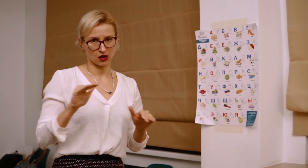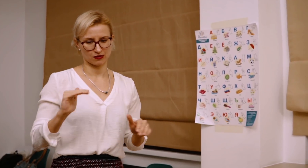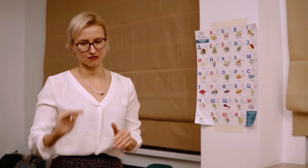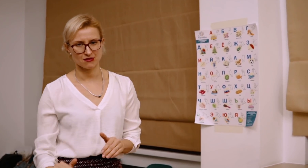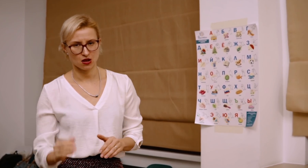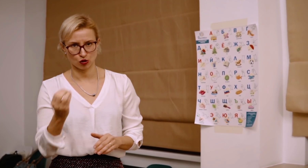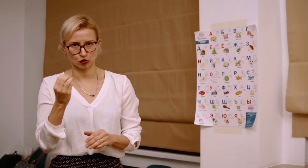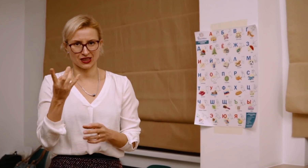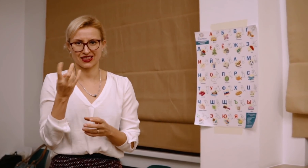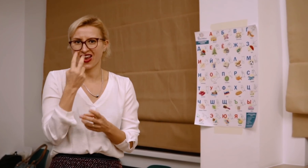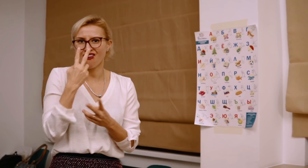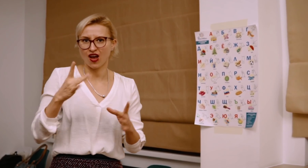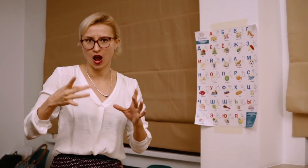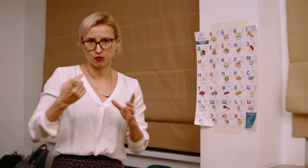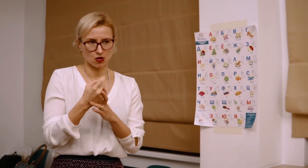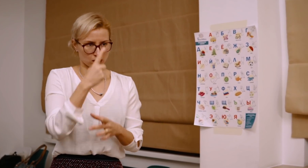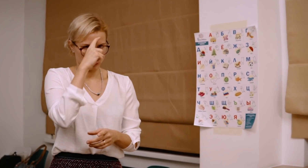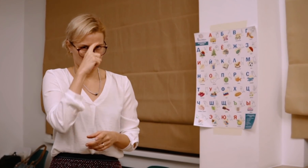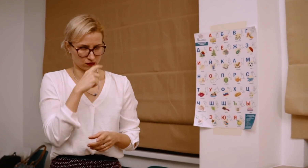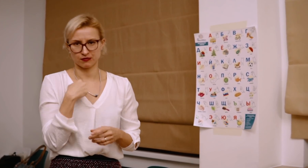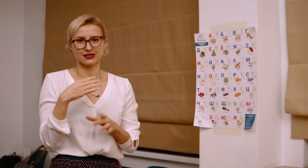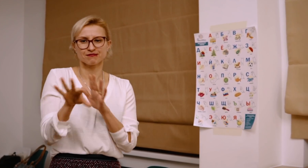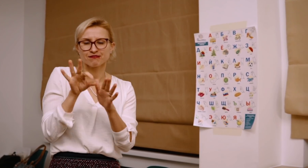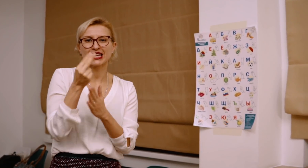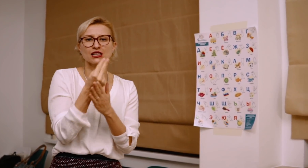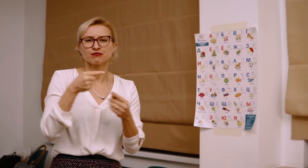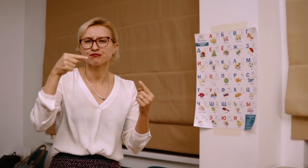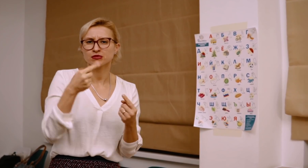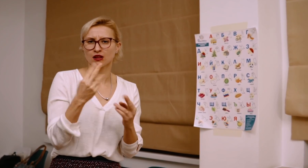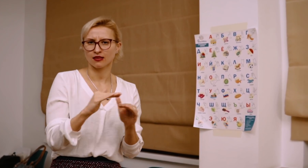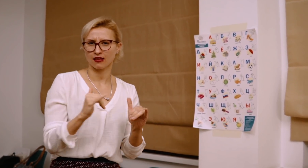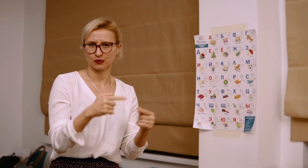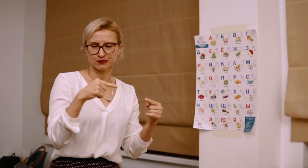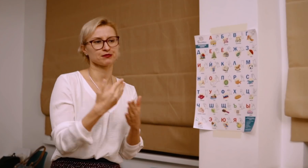А малые дети арбуз еще ни разу не видели, поэтому им тяжело это понять. Мы старались подобрать более понятные рисунки для детей.